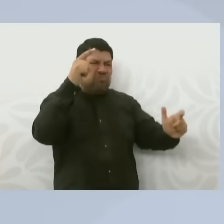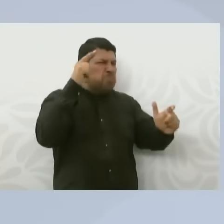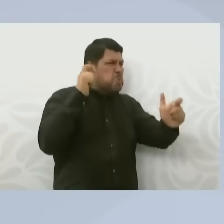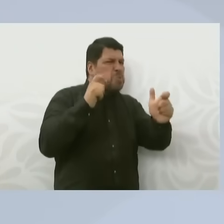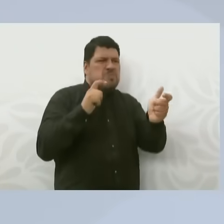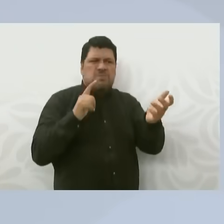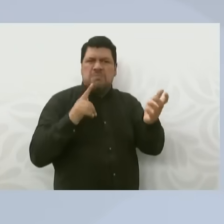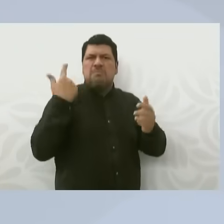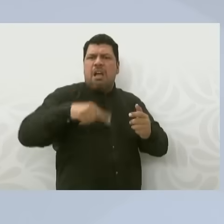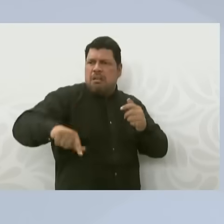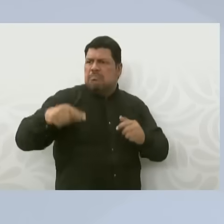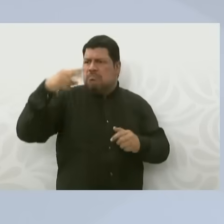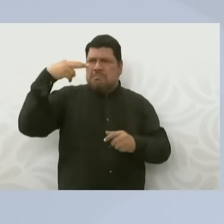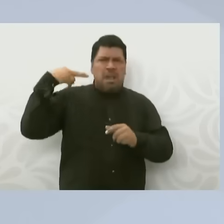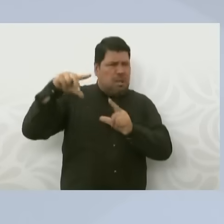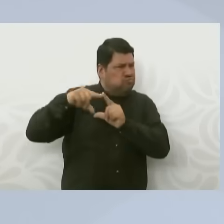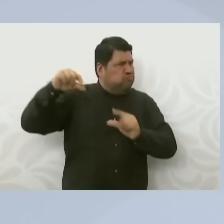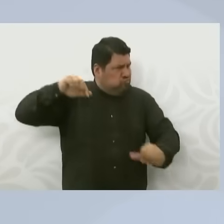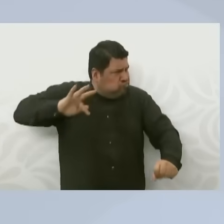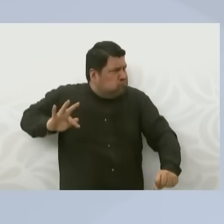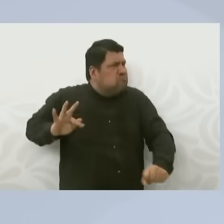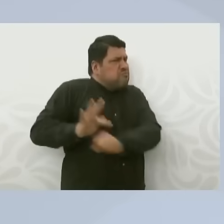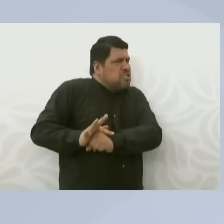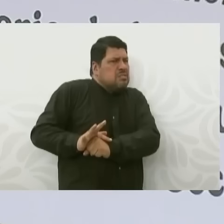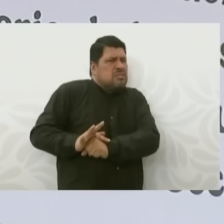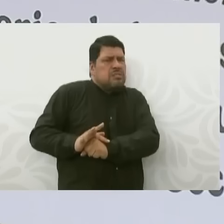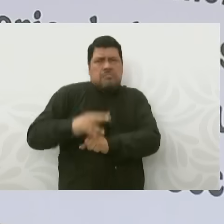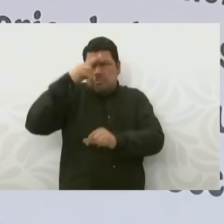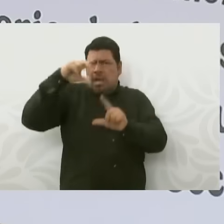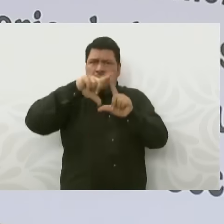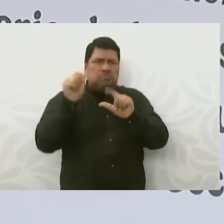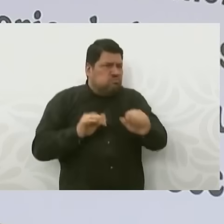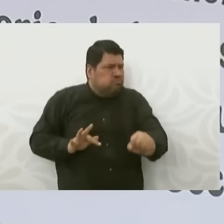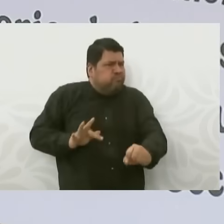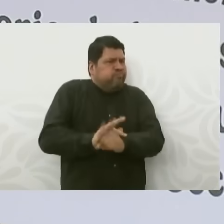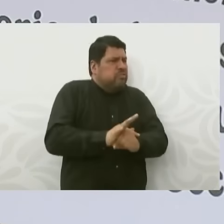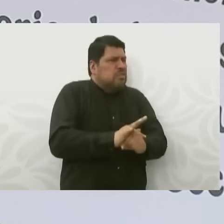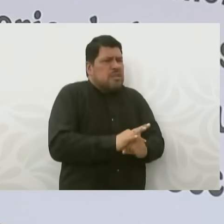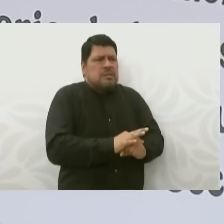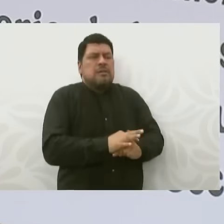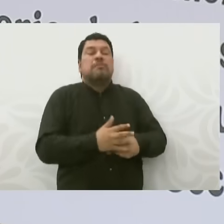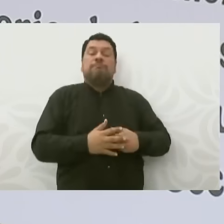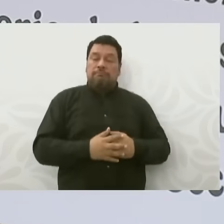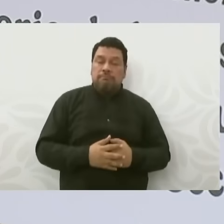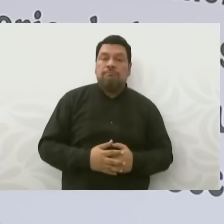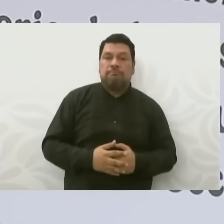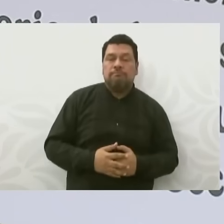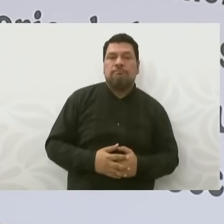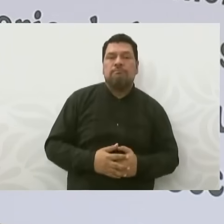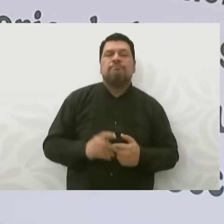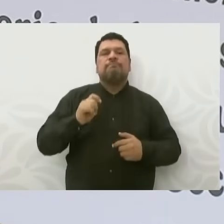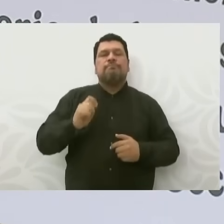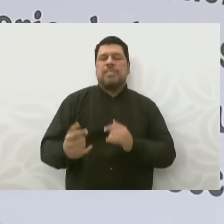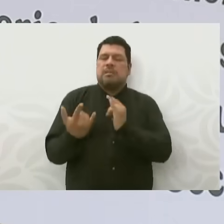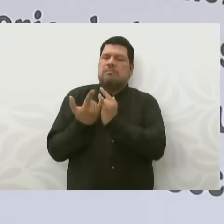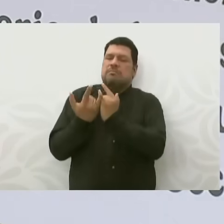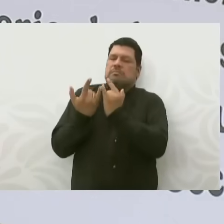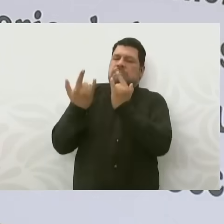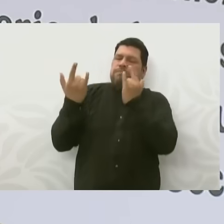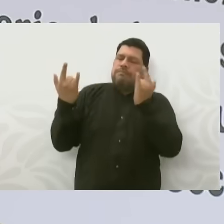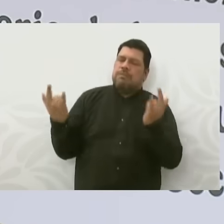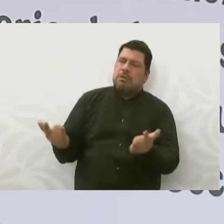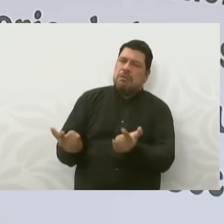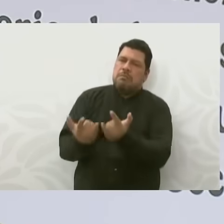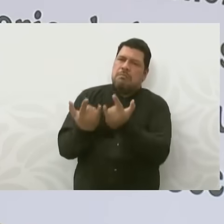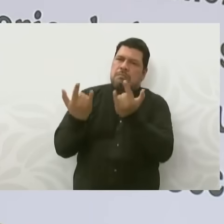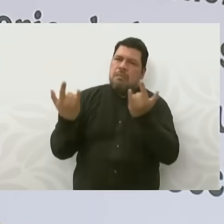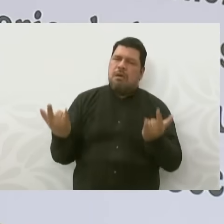para defender el territorio nacional frente al invasor en las crónicas de esos días se cuenta que